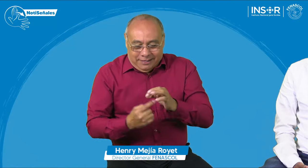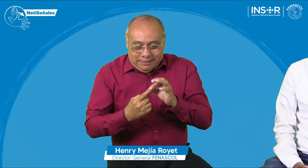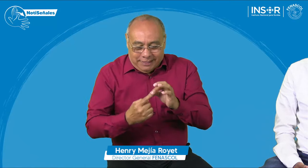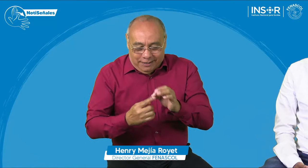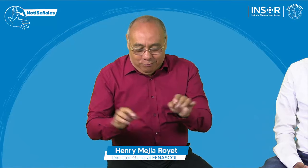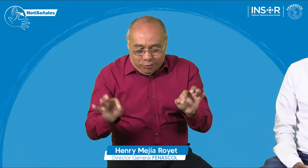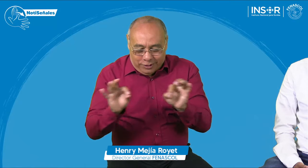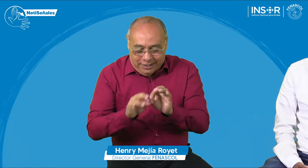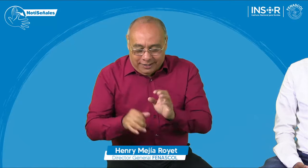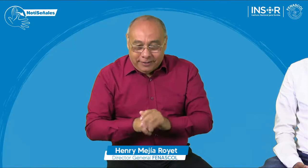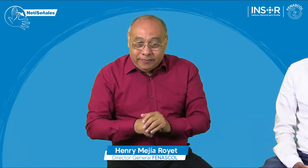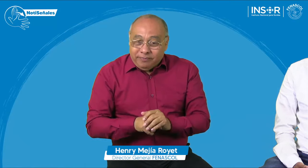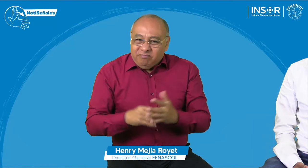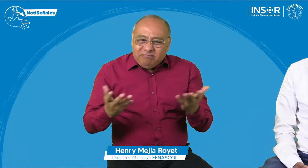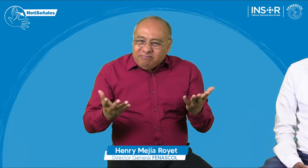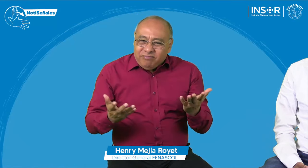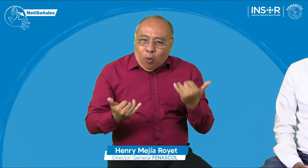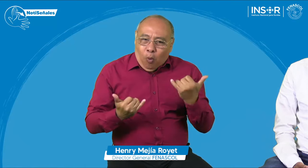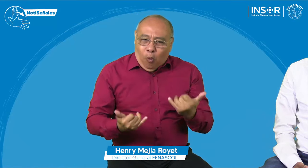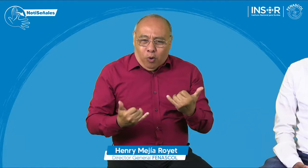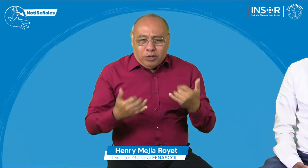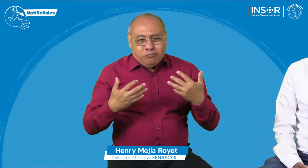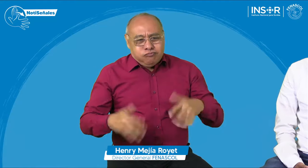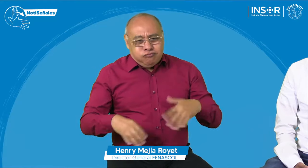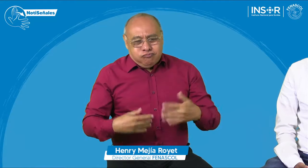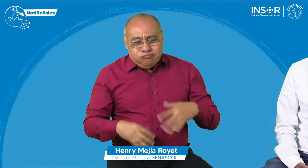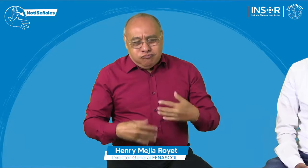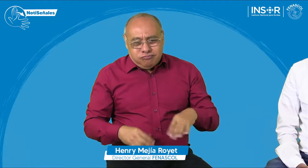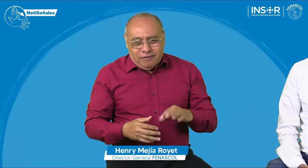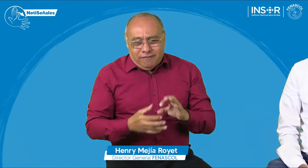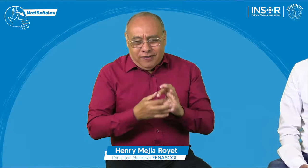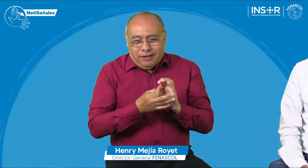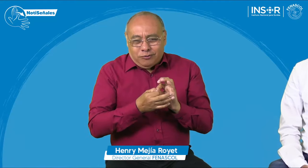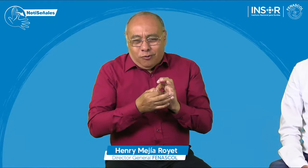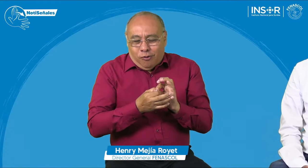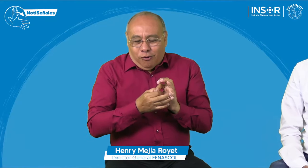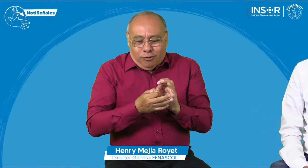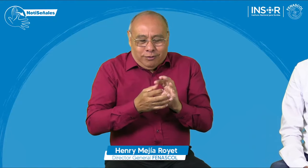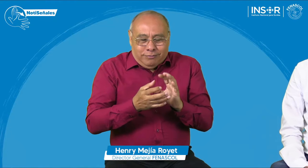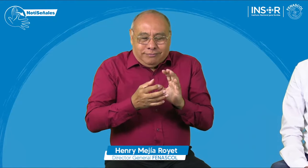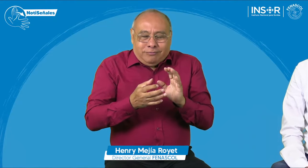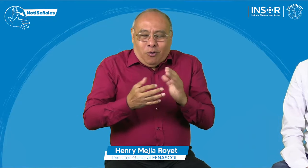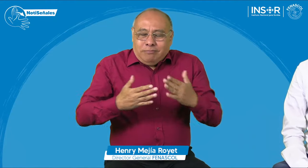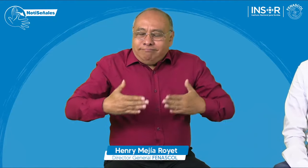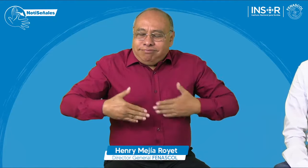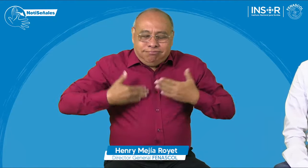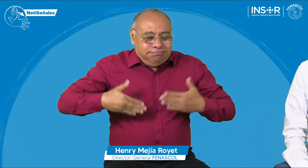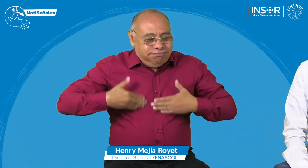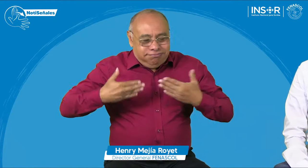día muy importante y muy especial para nuestra comunidad